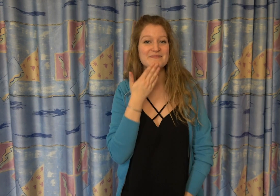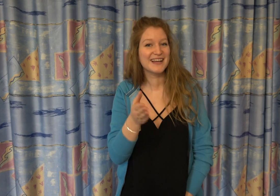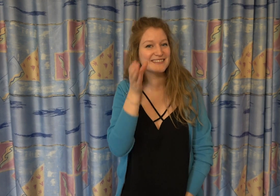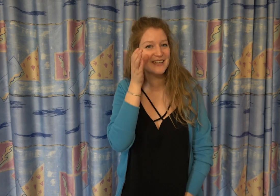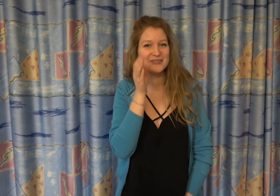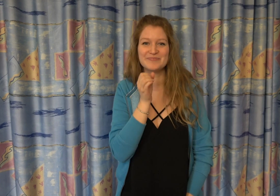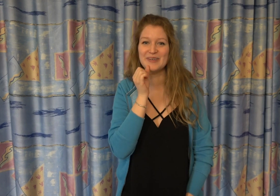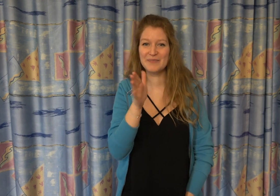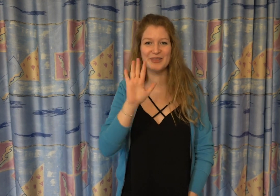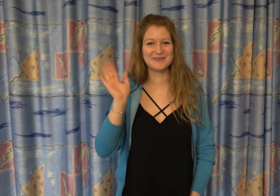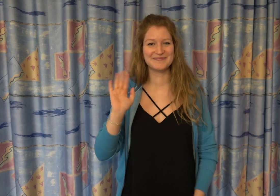Merci de votre écoute et à bientôt!